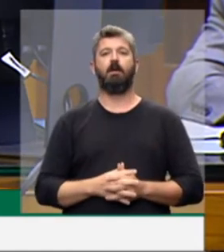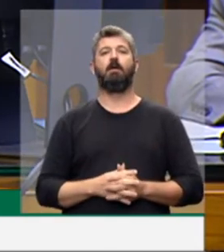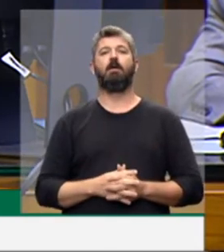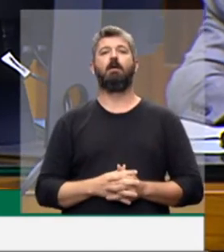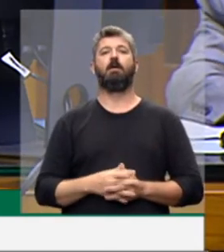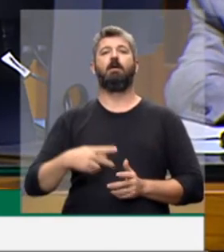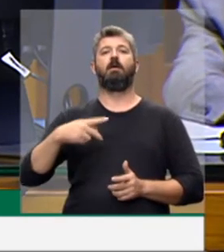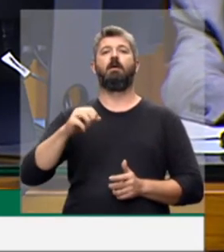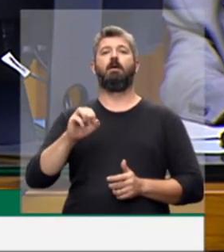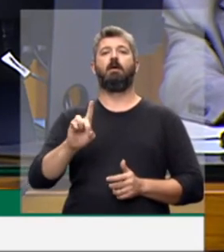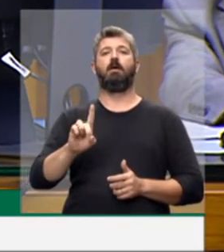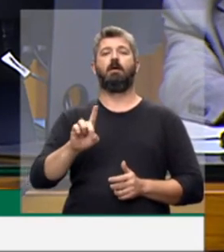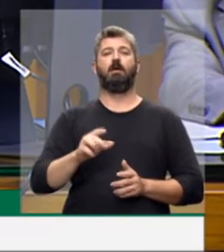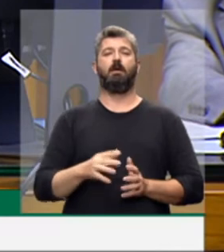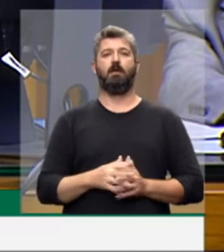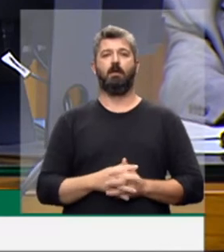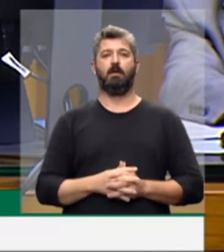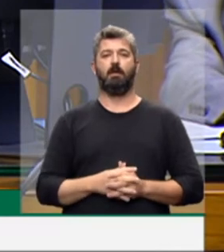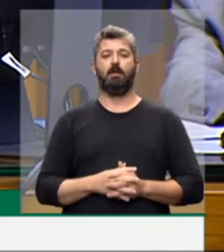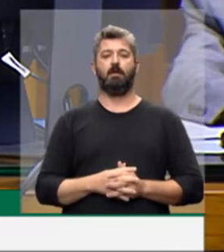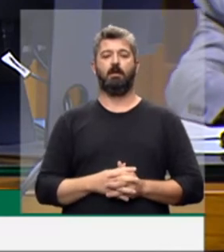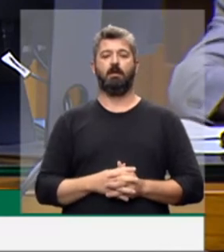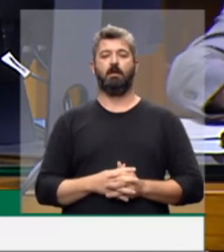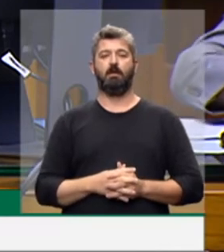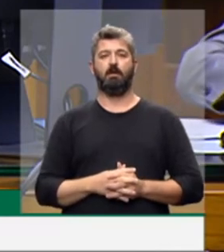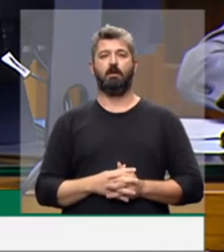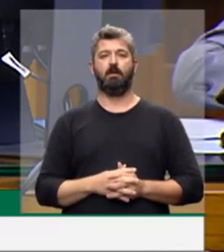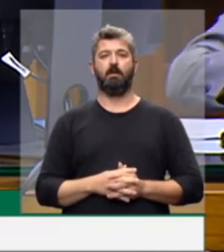PAUTA. -- [DEPUTADO]: CIDADANIA PODE SER? -- [PRESIDENTE]: SÓ PARA